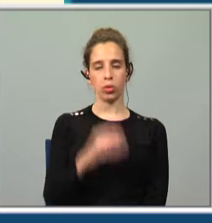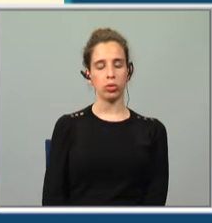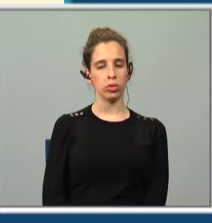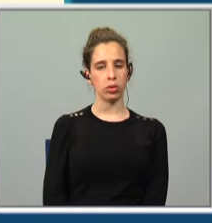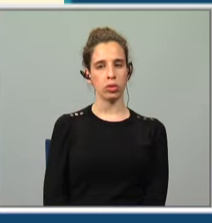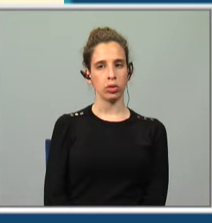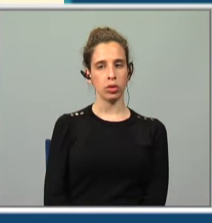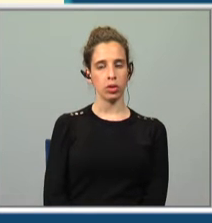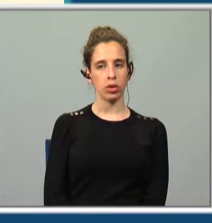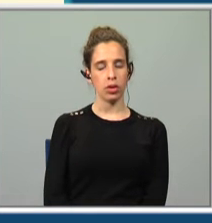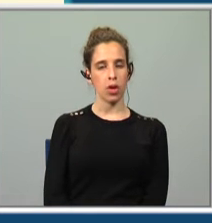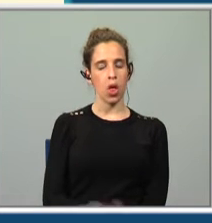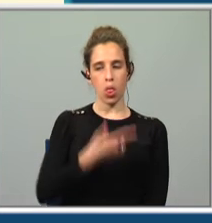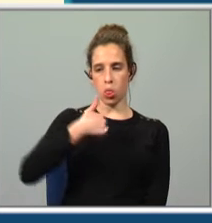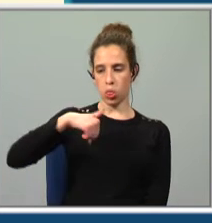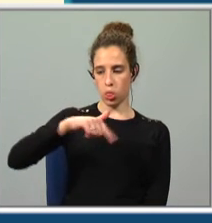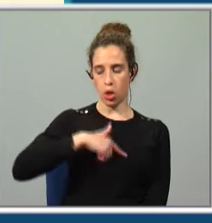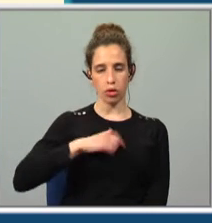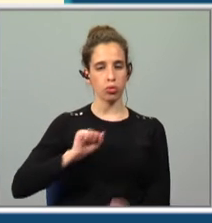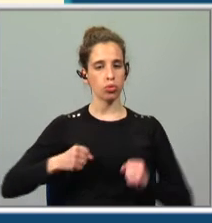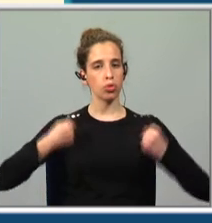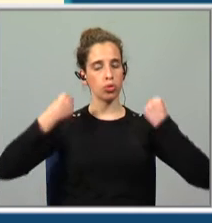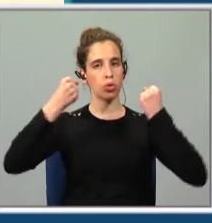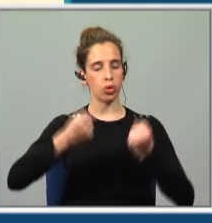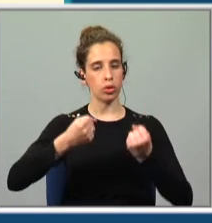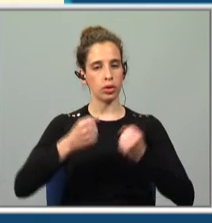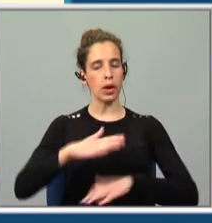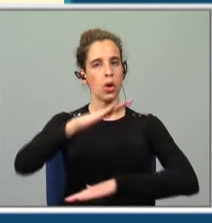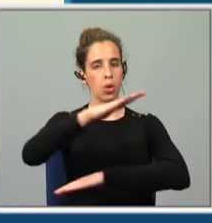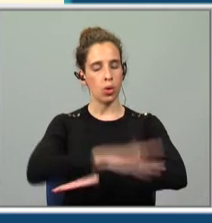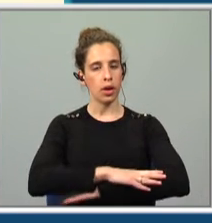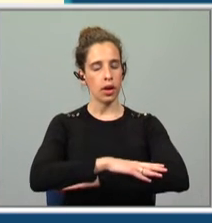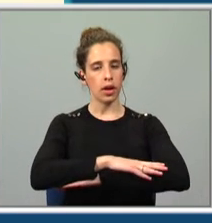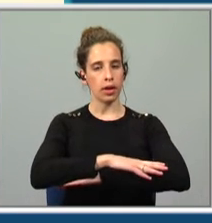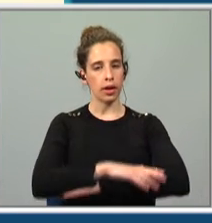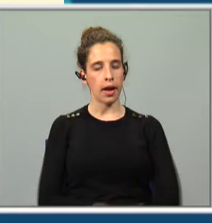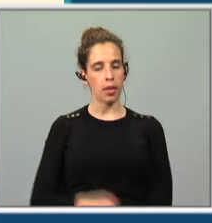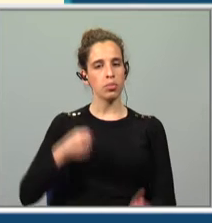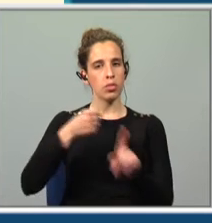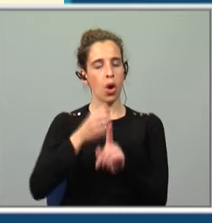que se que nós vamos conseguir o que cumprir a nossa missão 如果我們要得到什麼完成我們的使命